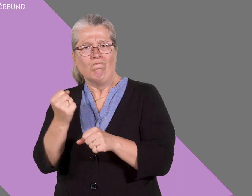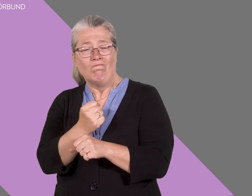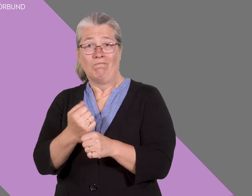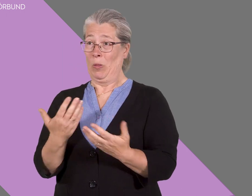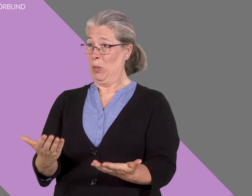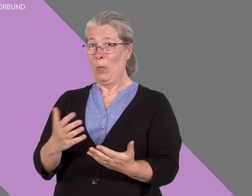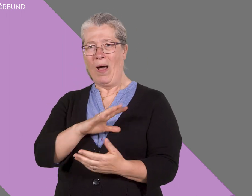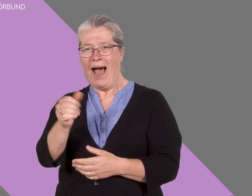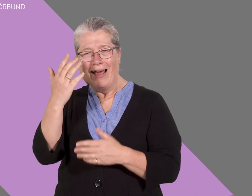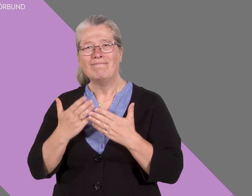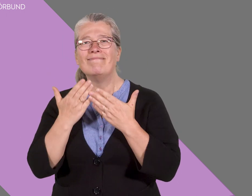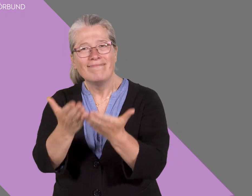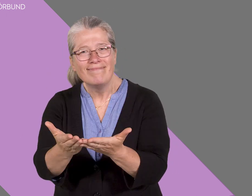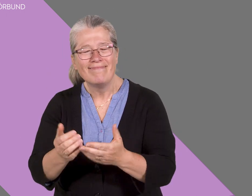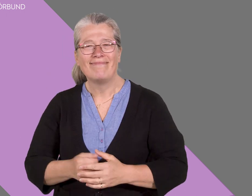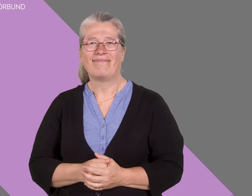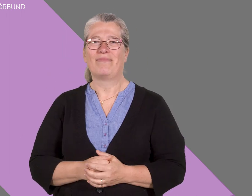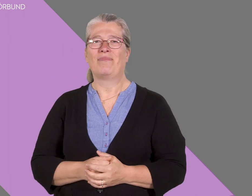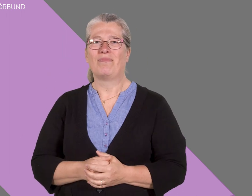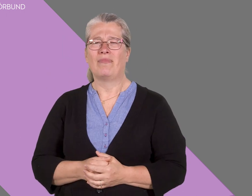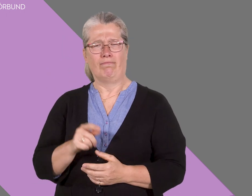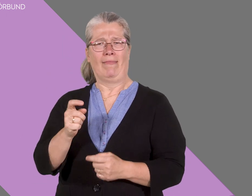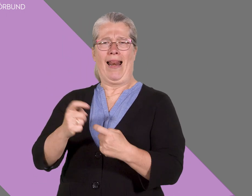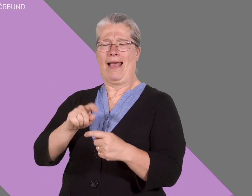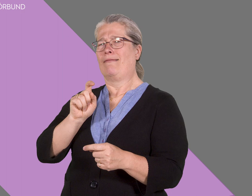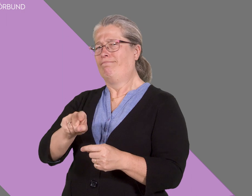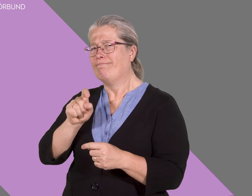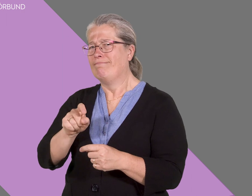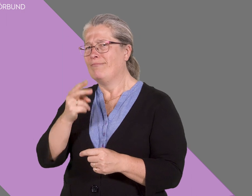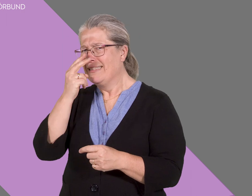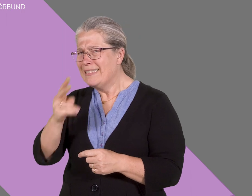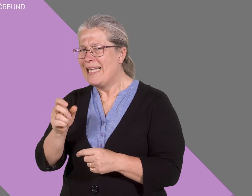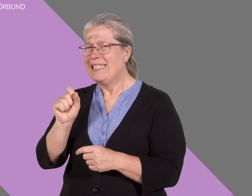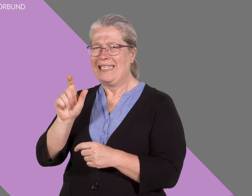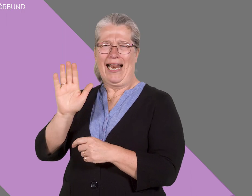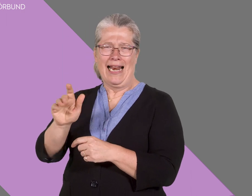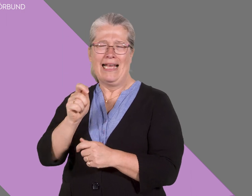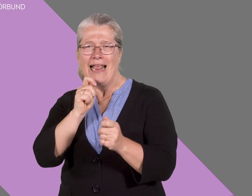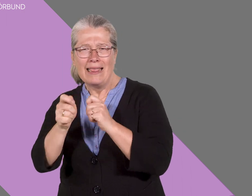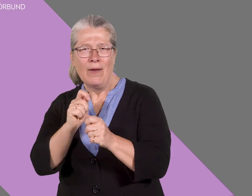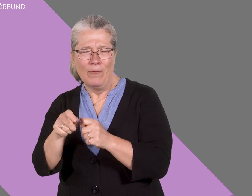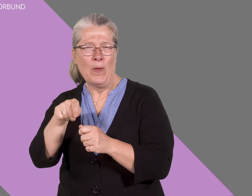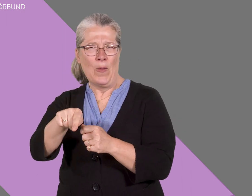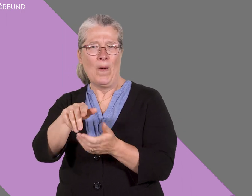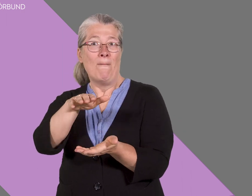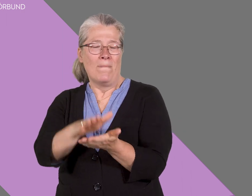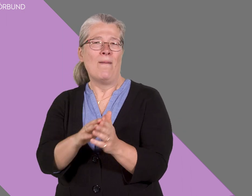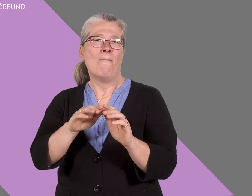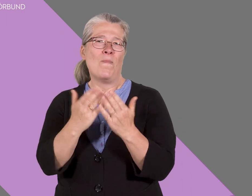nu plötsligt kan läsas av alla. Klicka på länken för att se intervjun med henne på bokreleasen -